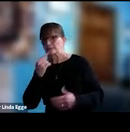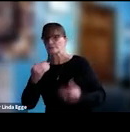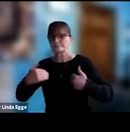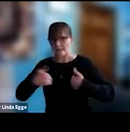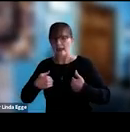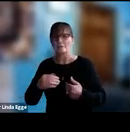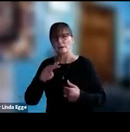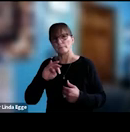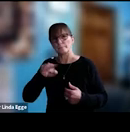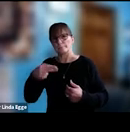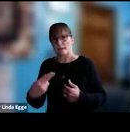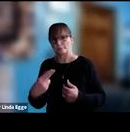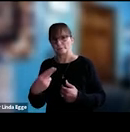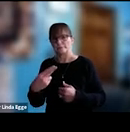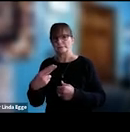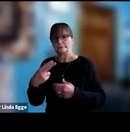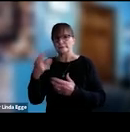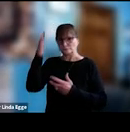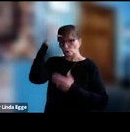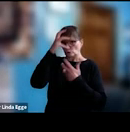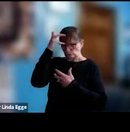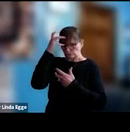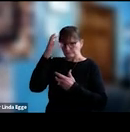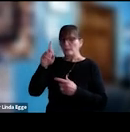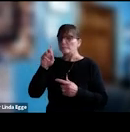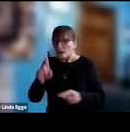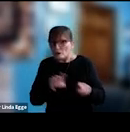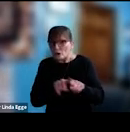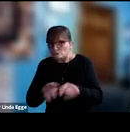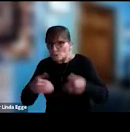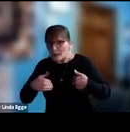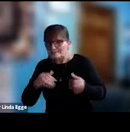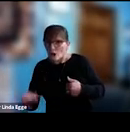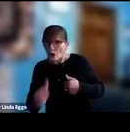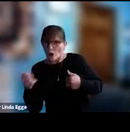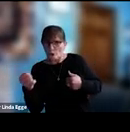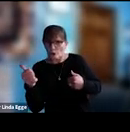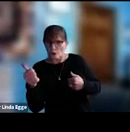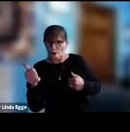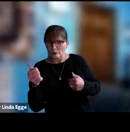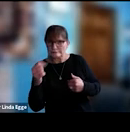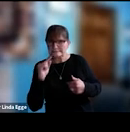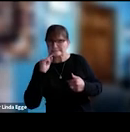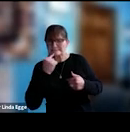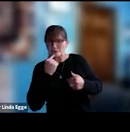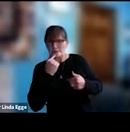basado en la metanfetamina, pero tiene otras complejidades muy serias.